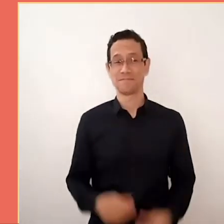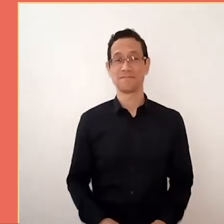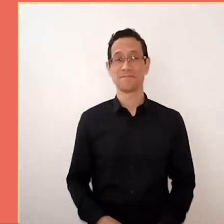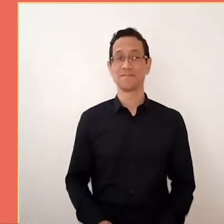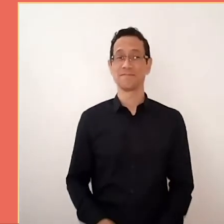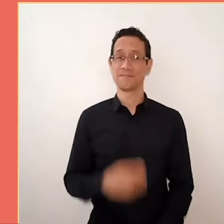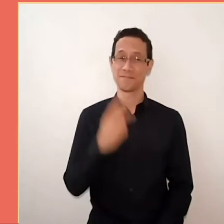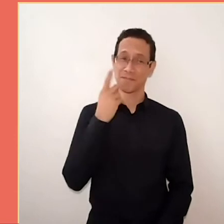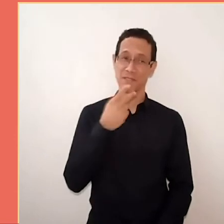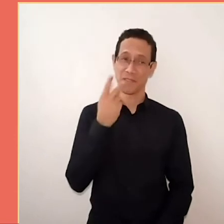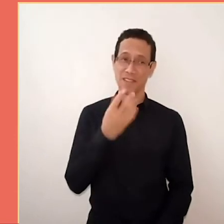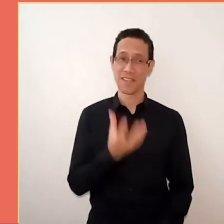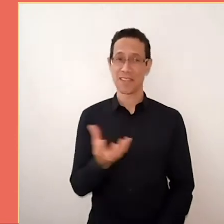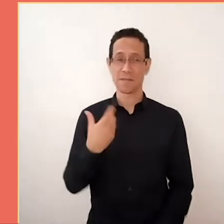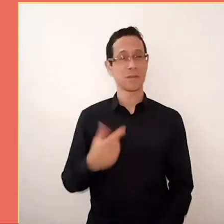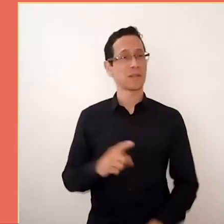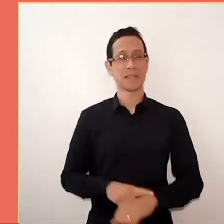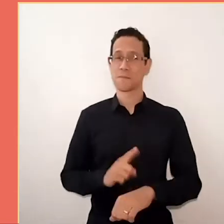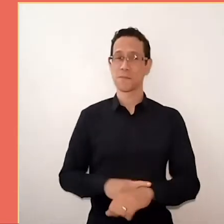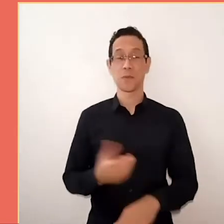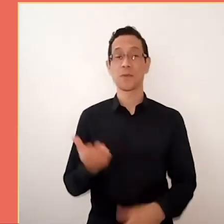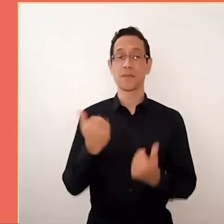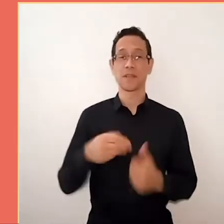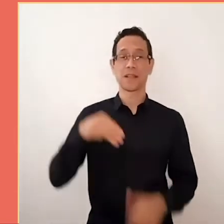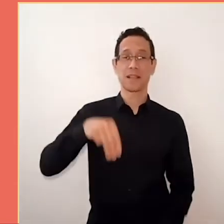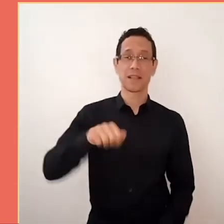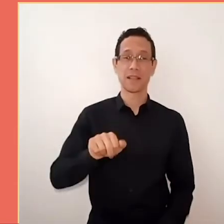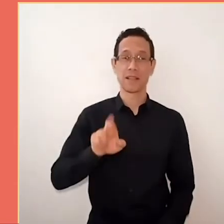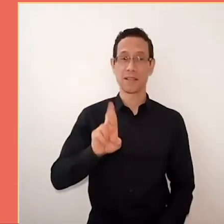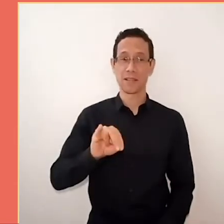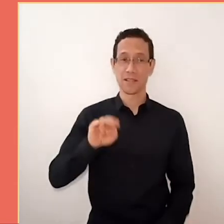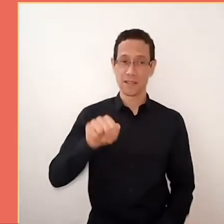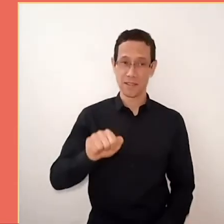Eu quero que a Marina fale, e daqui a pouquinho a gente vai ter que fechar. Marina, pode falar.